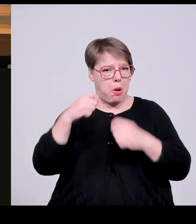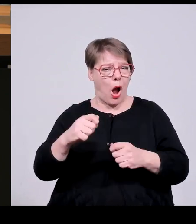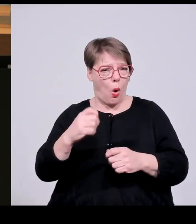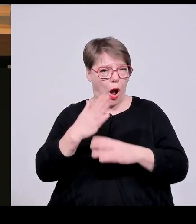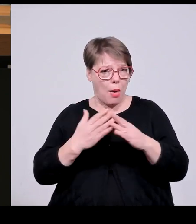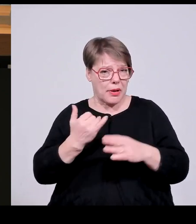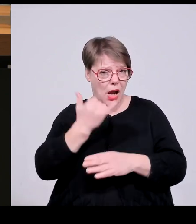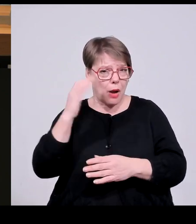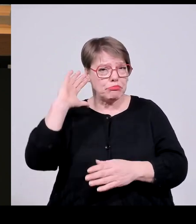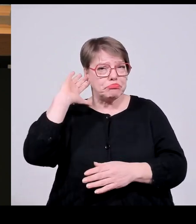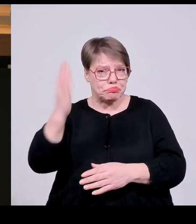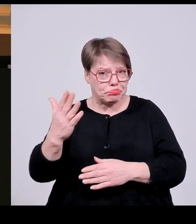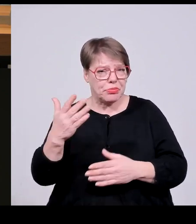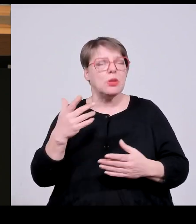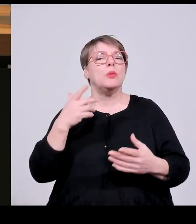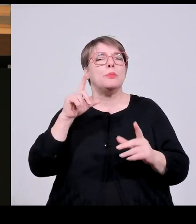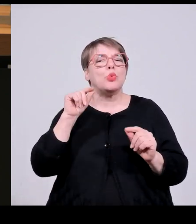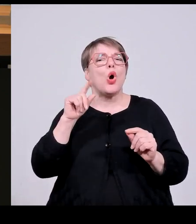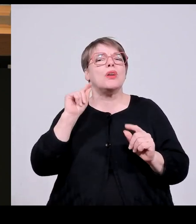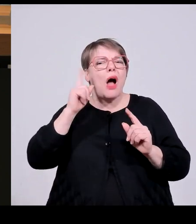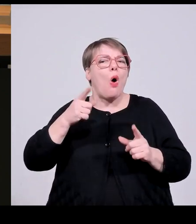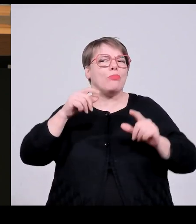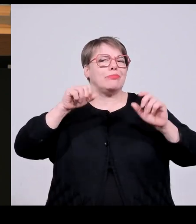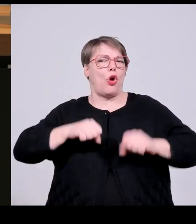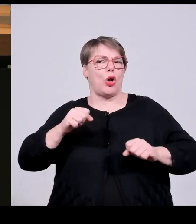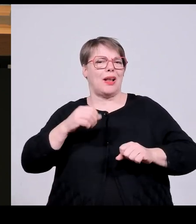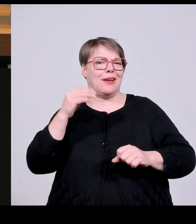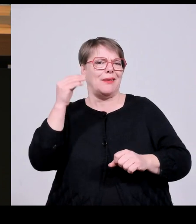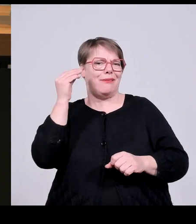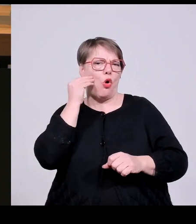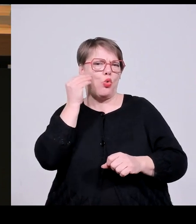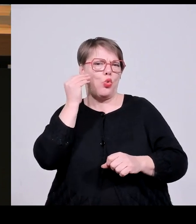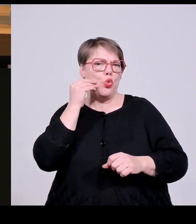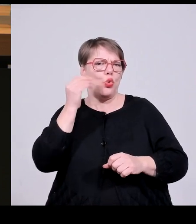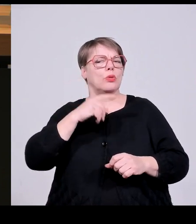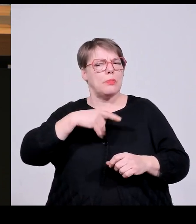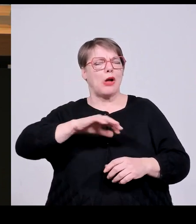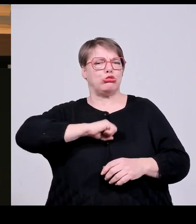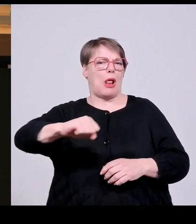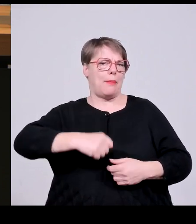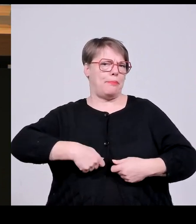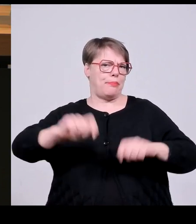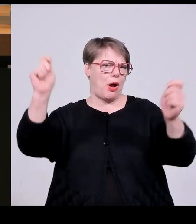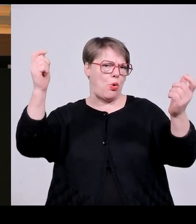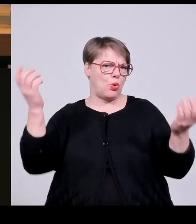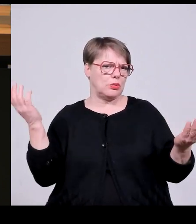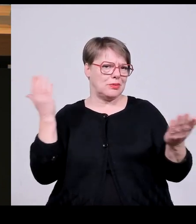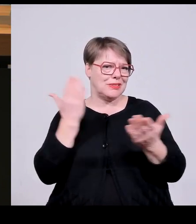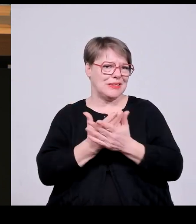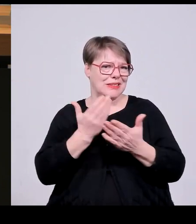haben wir mal geguckt, was denn in diesem LNG-Gesetz drin steht und was sich Robert Habeck dazu ausgedacht h.